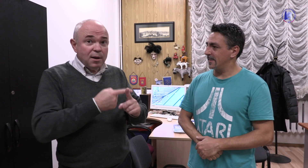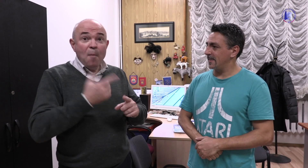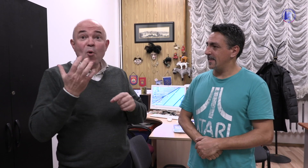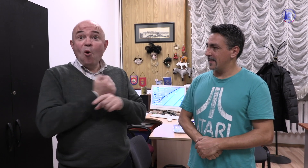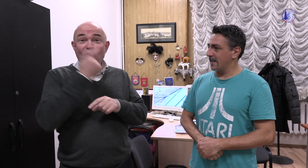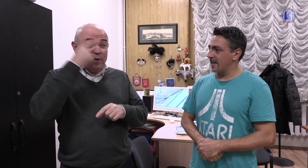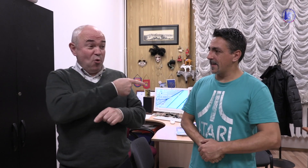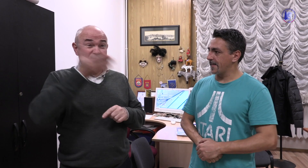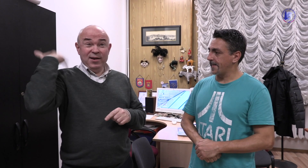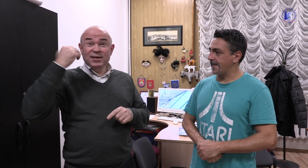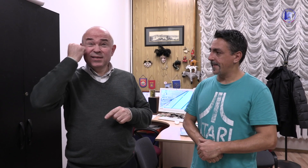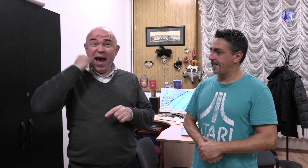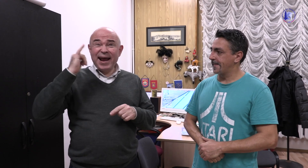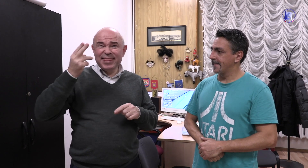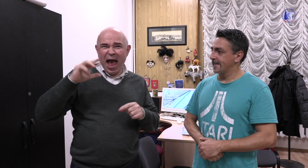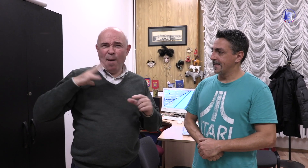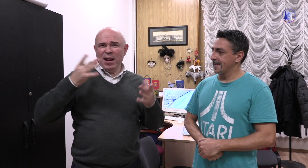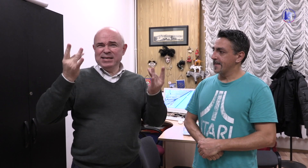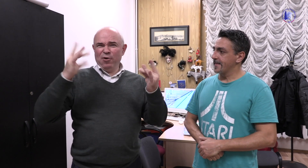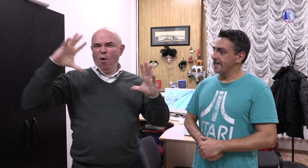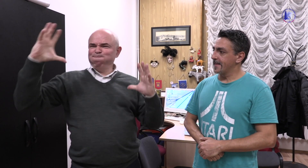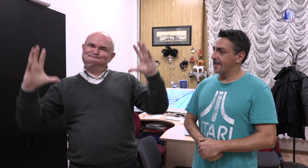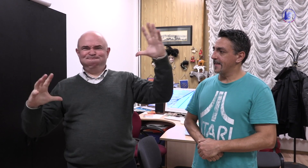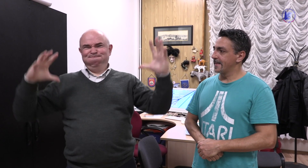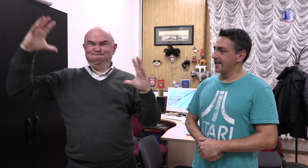Видите, идея старая, но первая реализация была «рыхлой»,